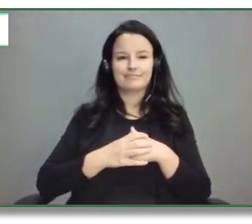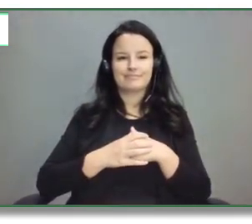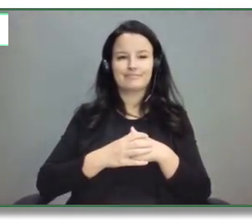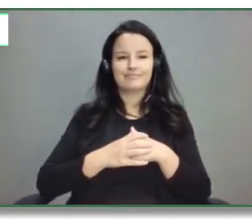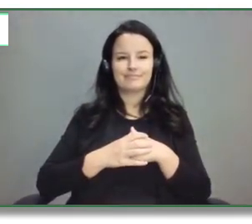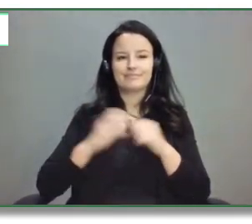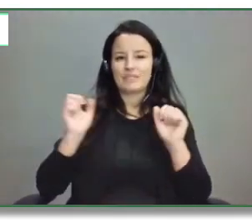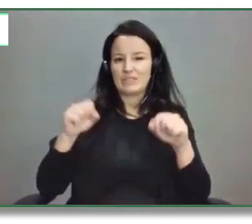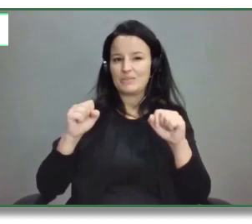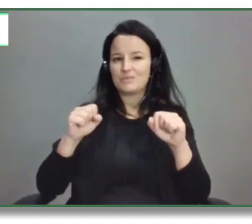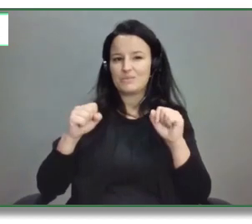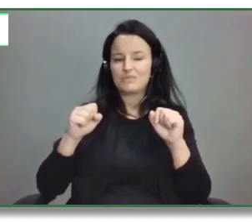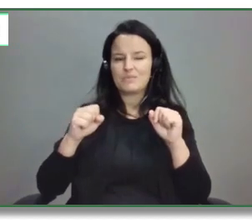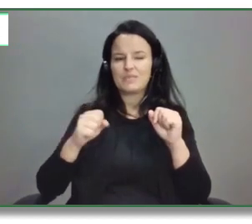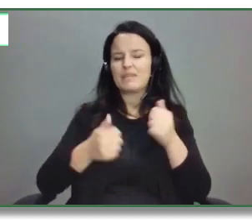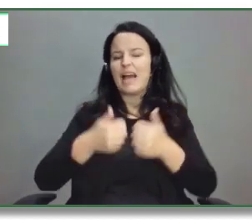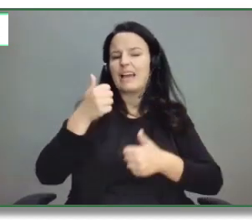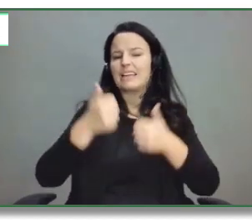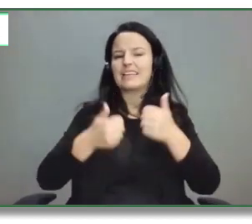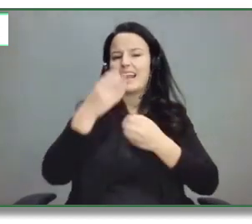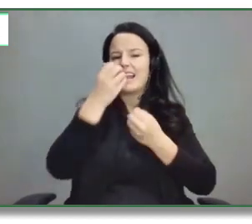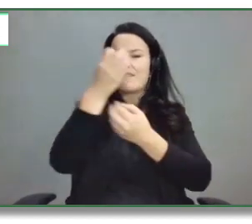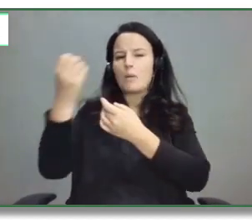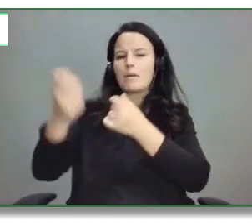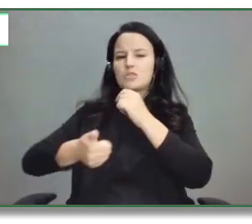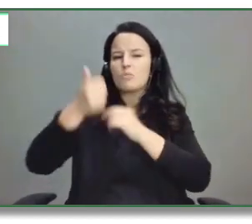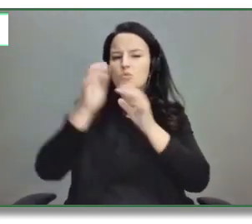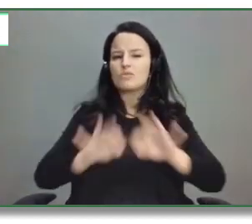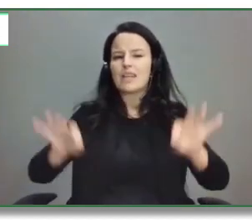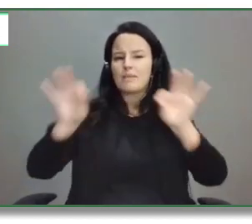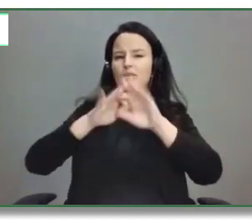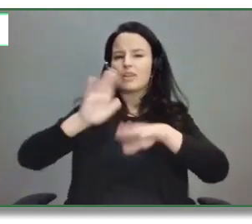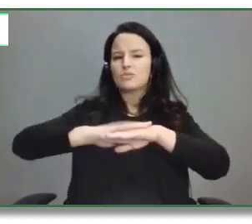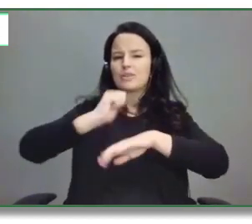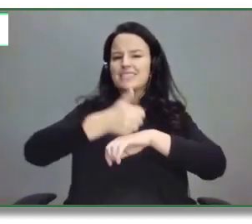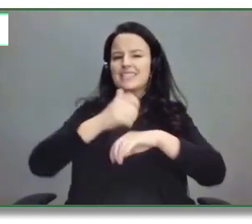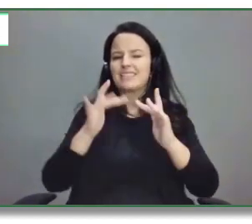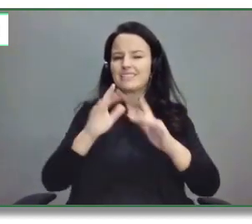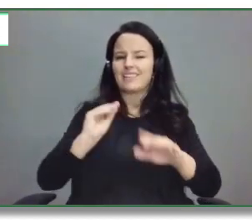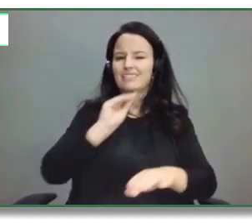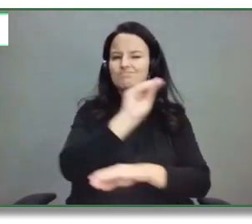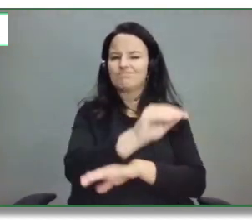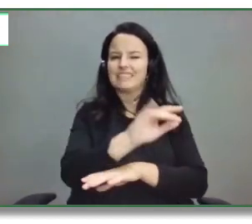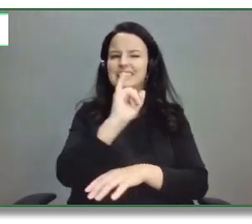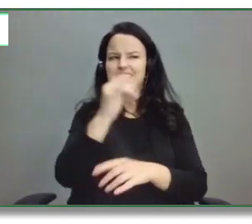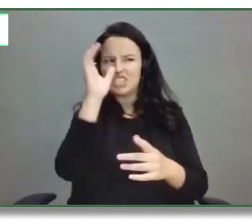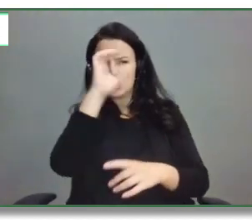serait le plus important à mettre sur le site web selon vous lorsque on cherche